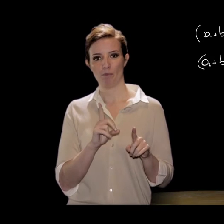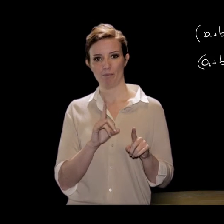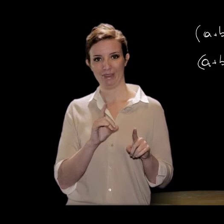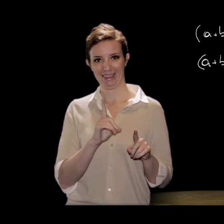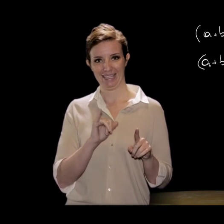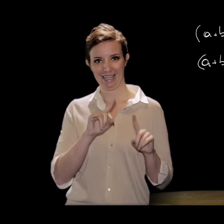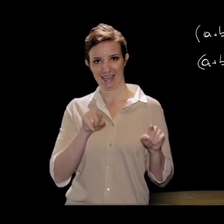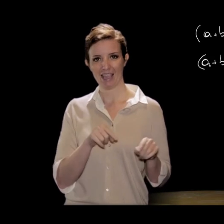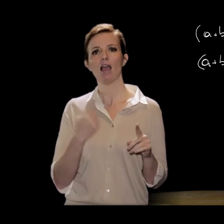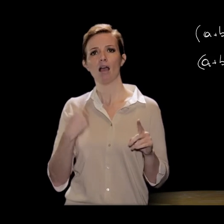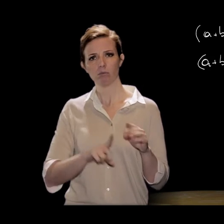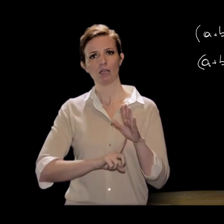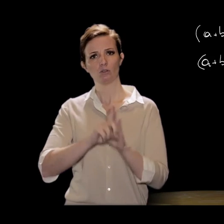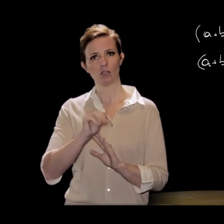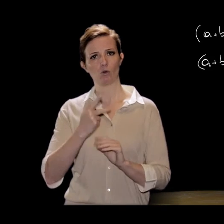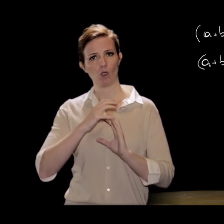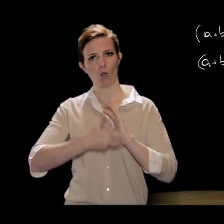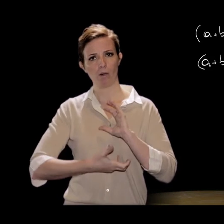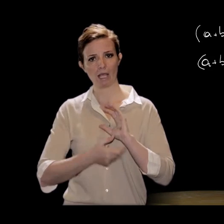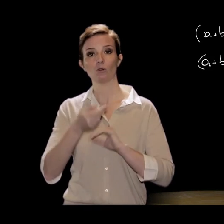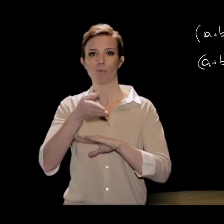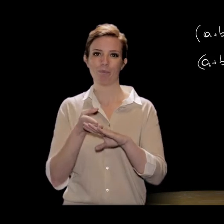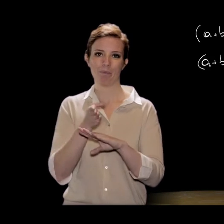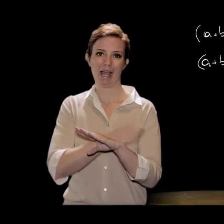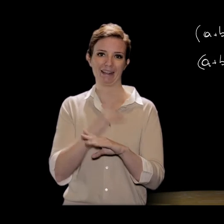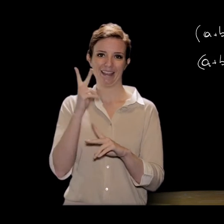dà un luogo a un numero complesso caratterizzato dalla parte reale (ac-bd)